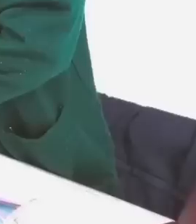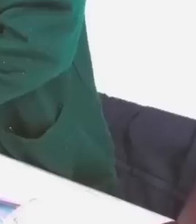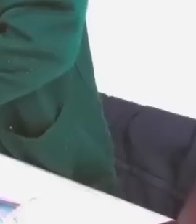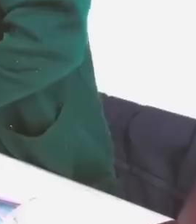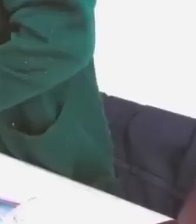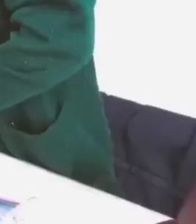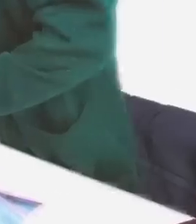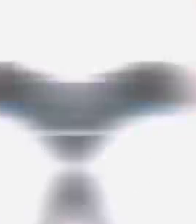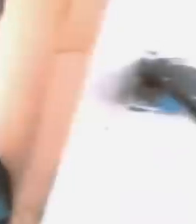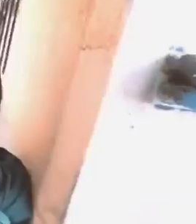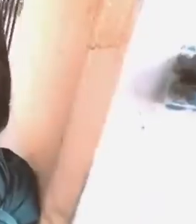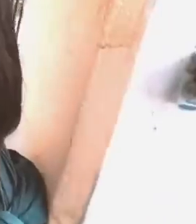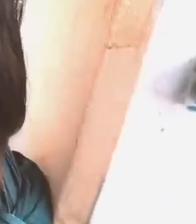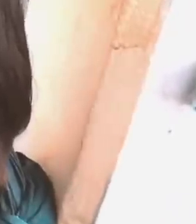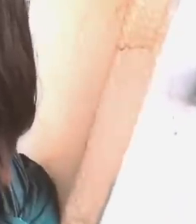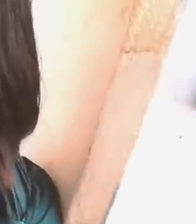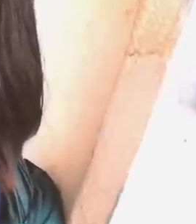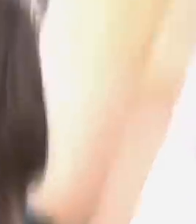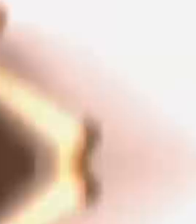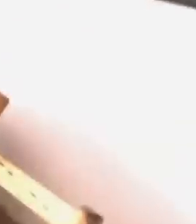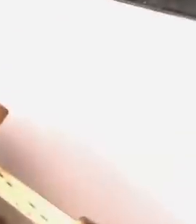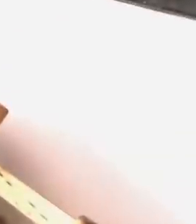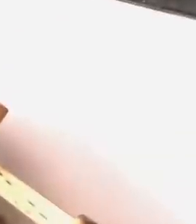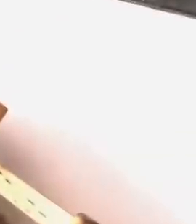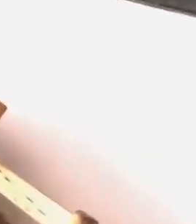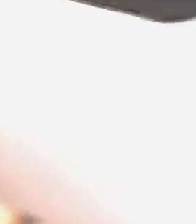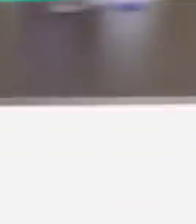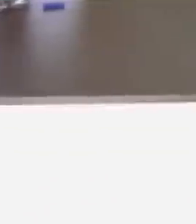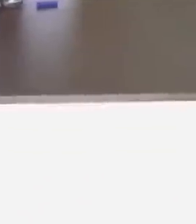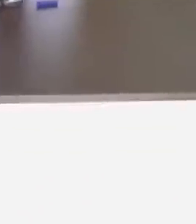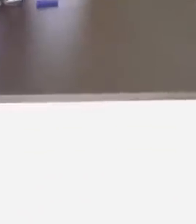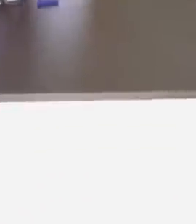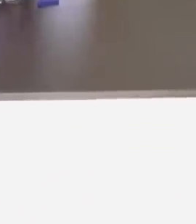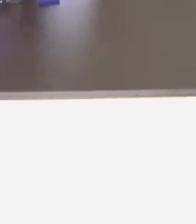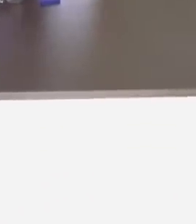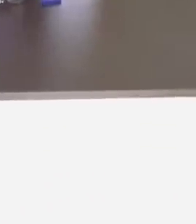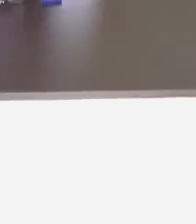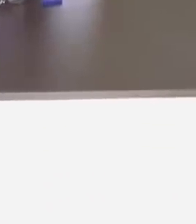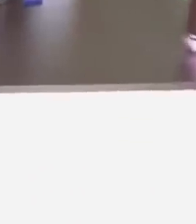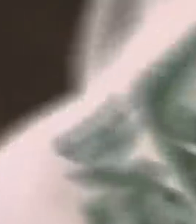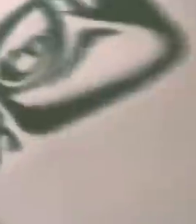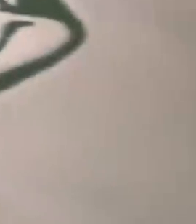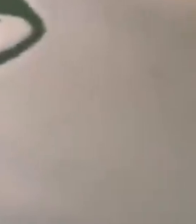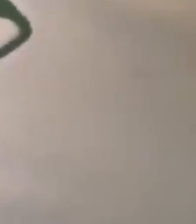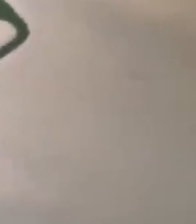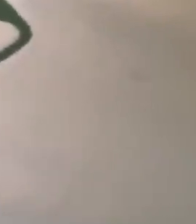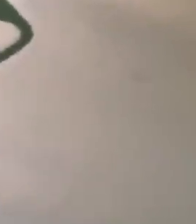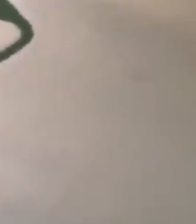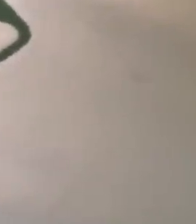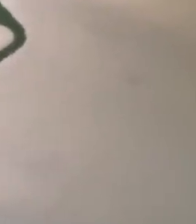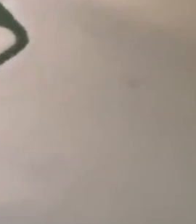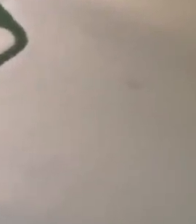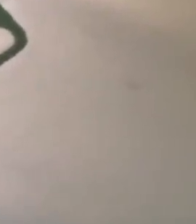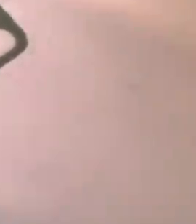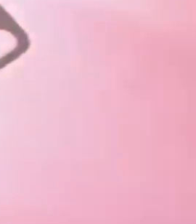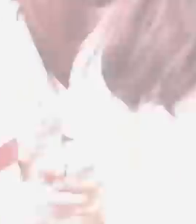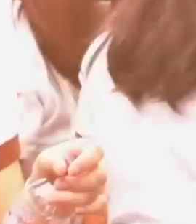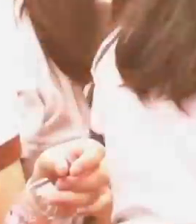se da atención médica vacunación salud bucal prevención de adicciones Salud Mental se han